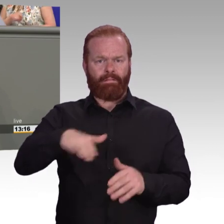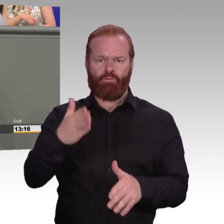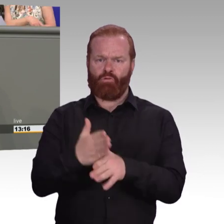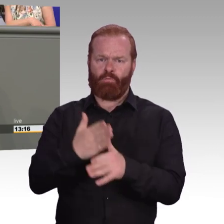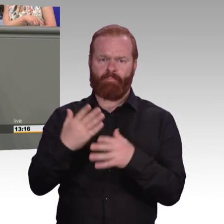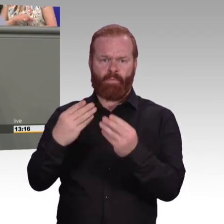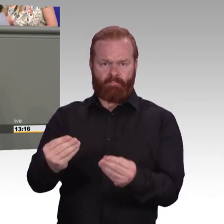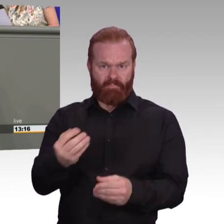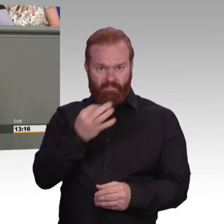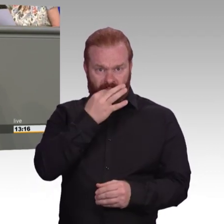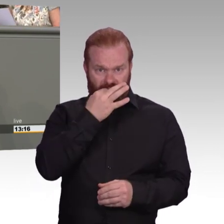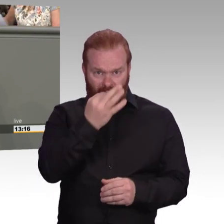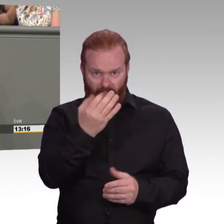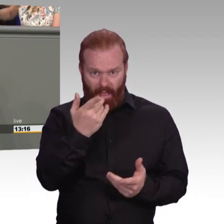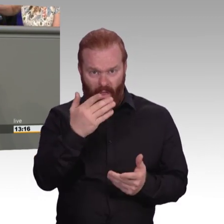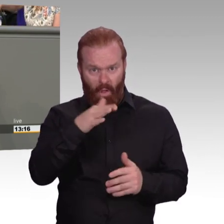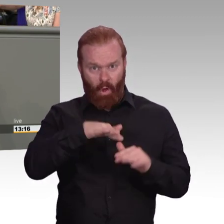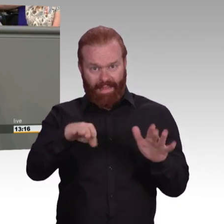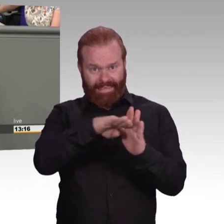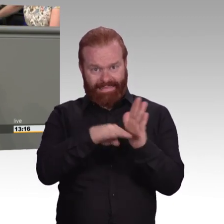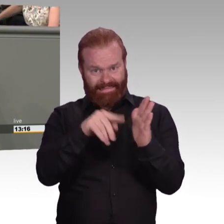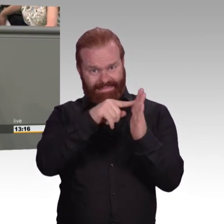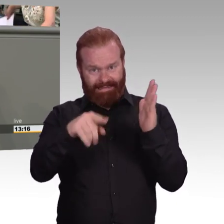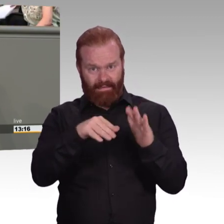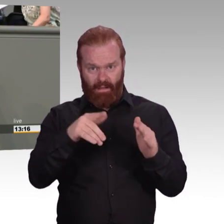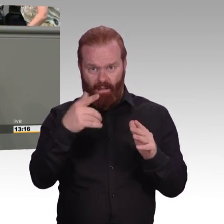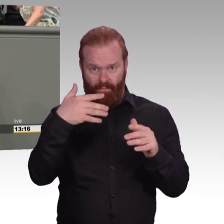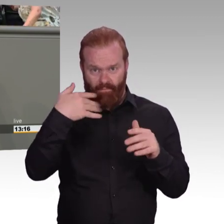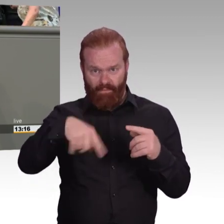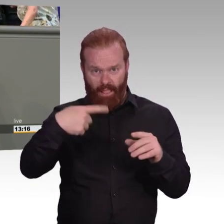Kinder sind wie Erwachsene Grundrechtsträger und genießen die Grundrechte auf Leben,